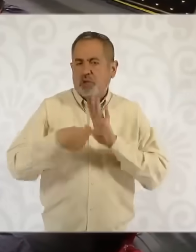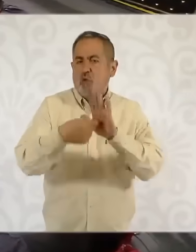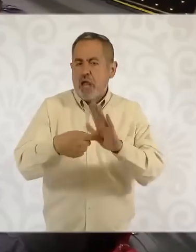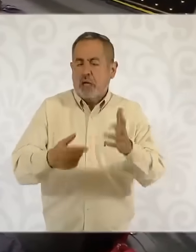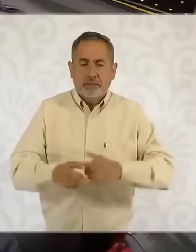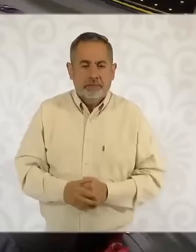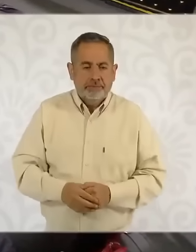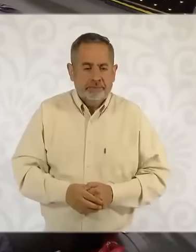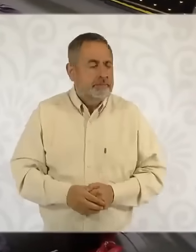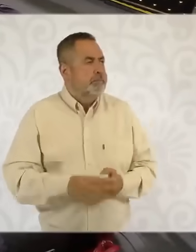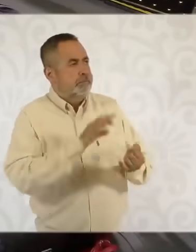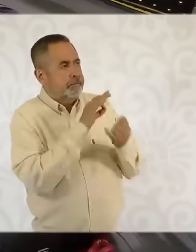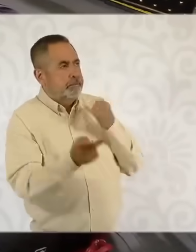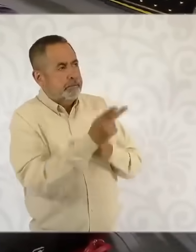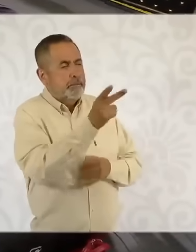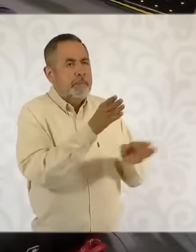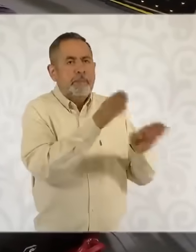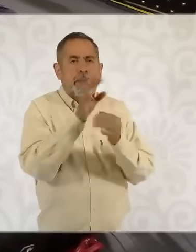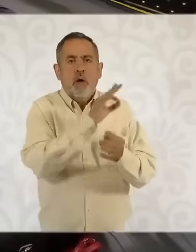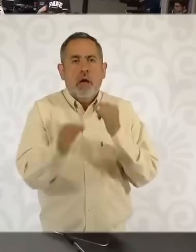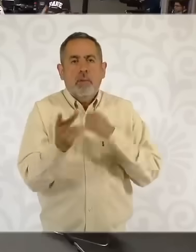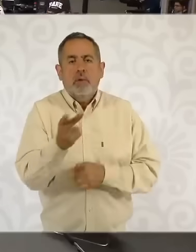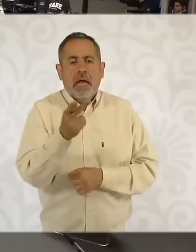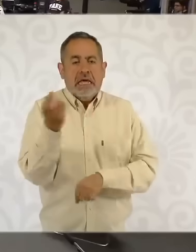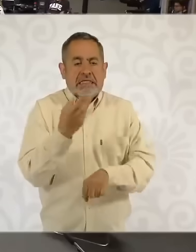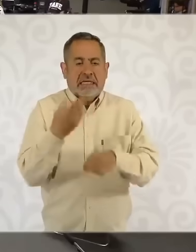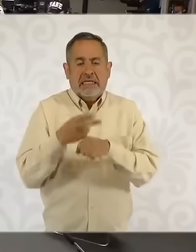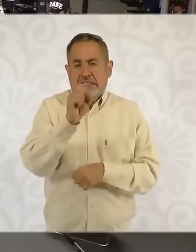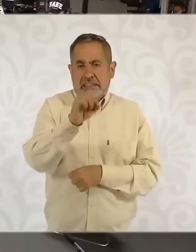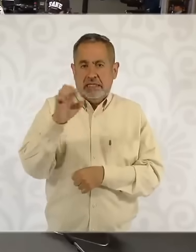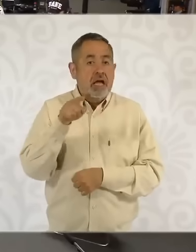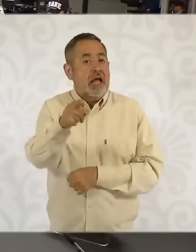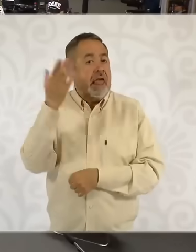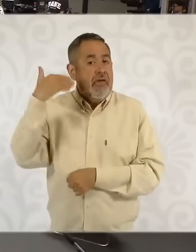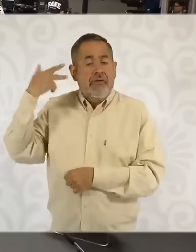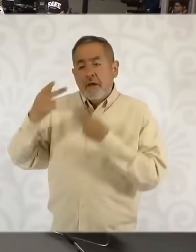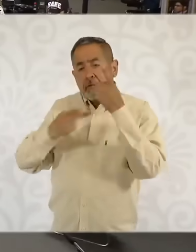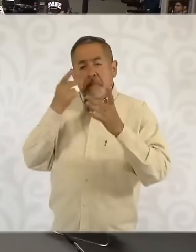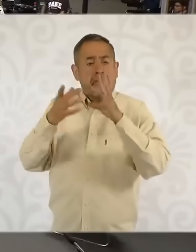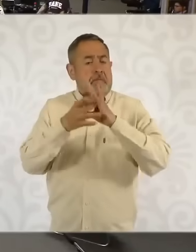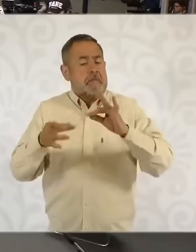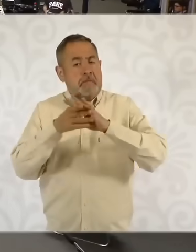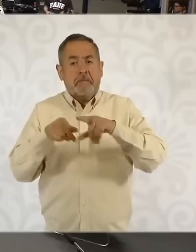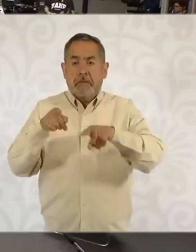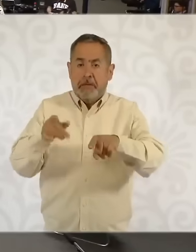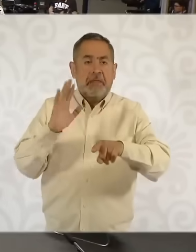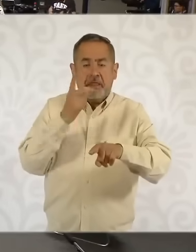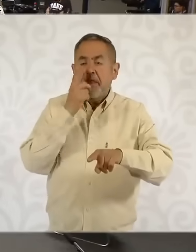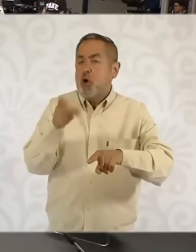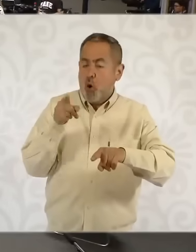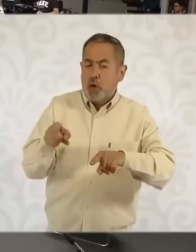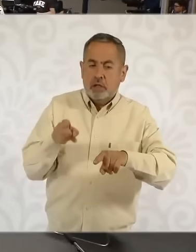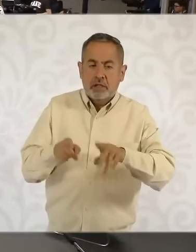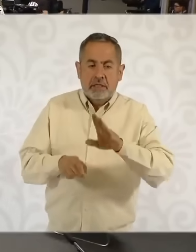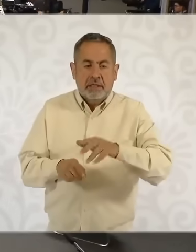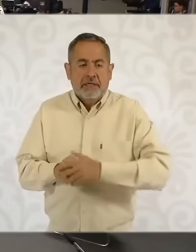es para el eh secretario de economía Él en declaraciones pasadas había había comentado que eh